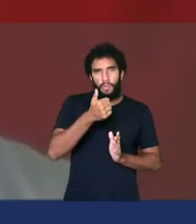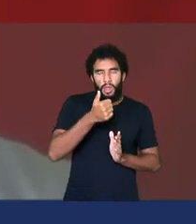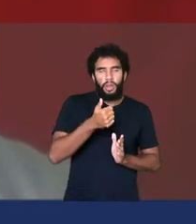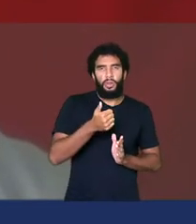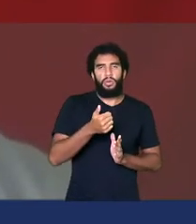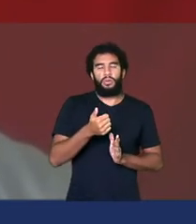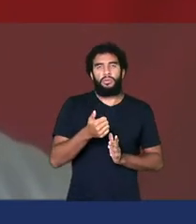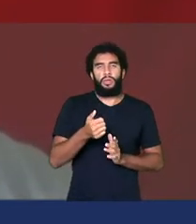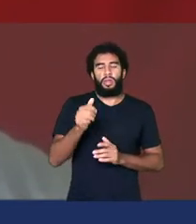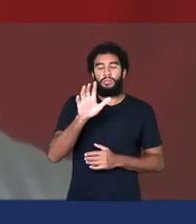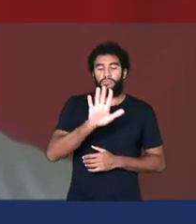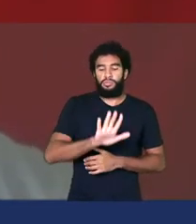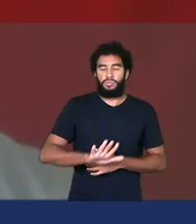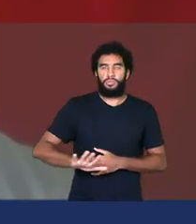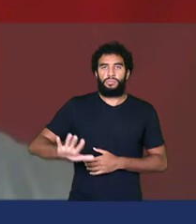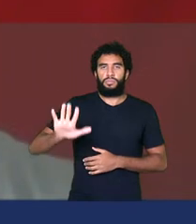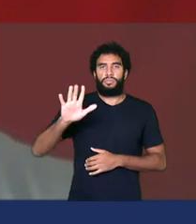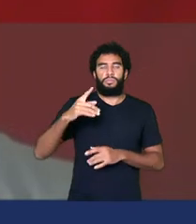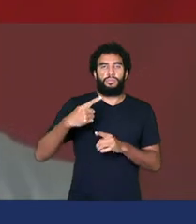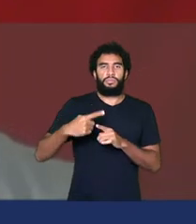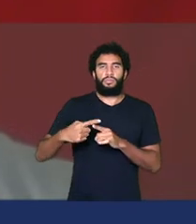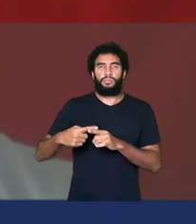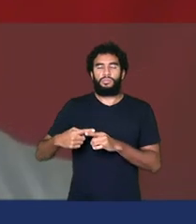DIRIA QUE O PROJETO NA SUA ORIGINALIDADE É MELHOR, MAIS ABRANGENTE, MAIS AMPLO, PORQUE